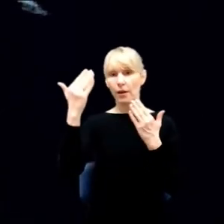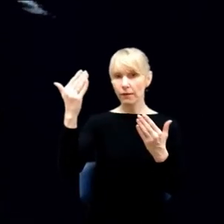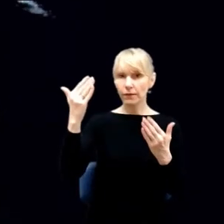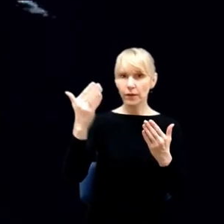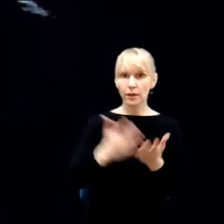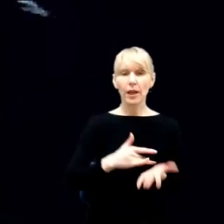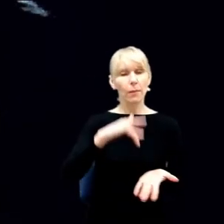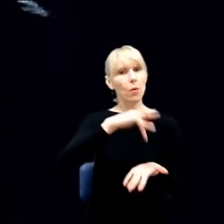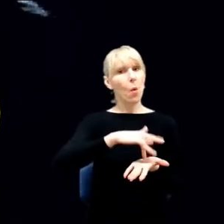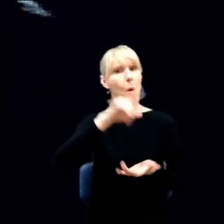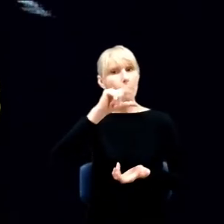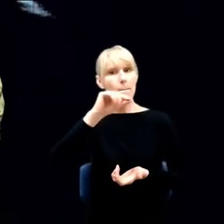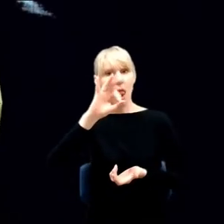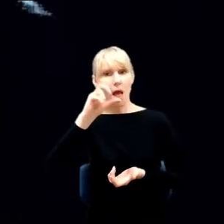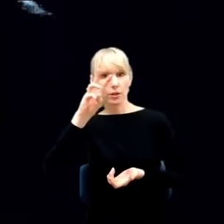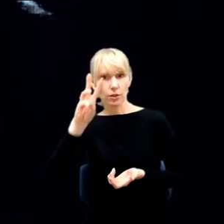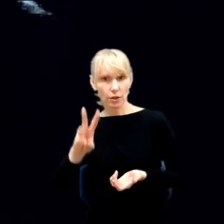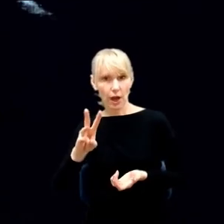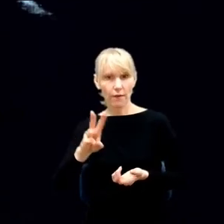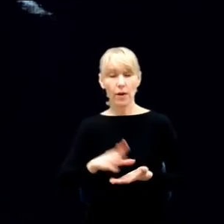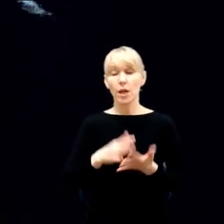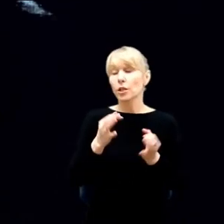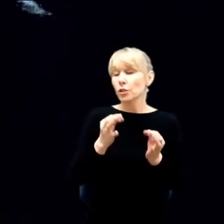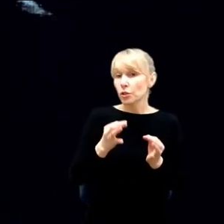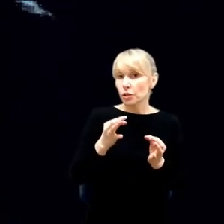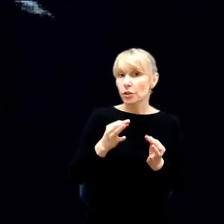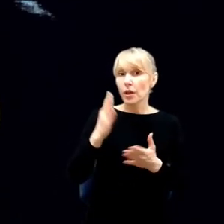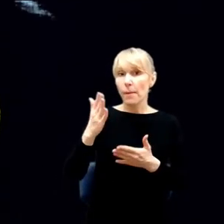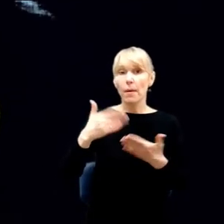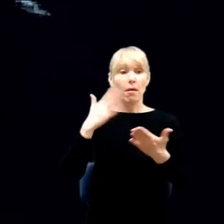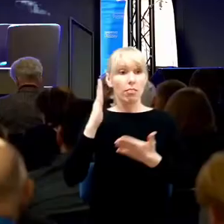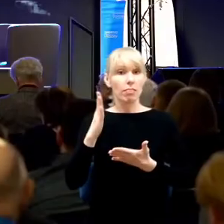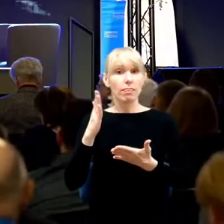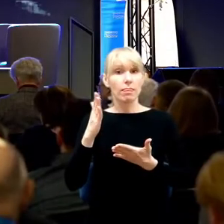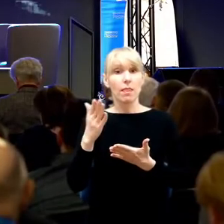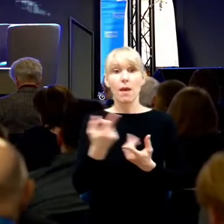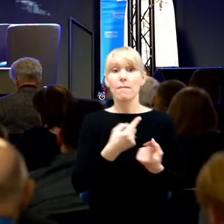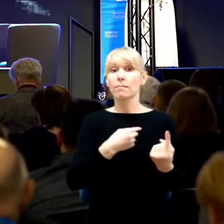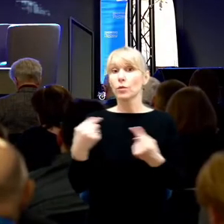Będę miała przyjemność moderowania dla Państwa całości konferencji.